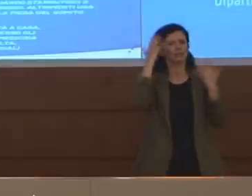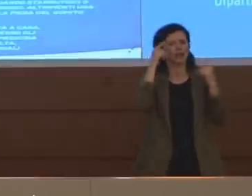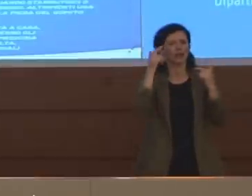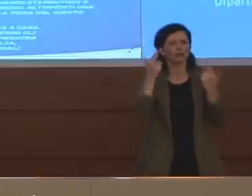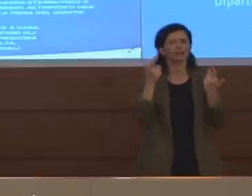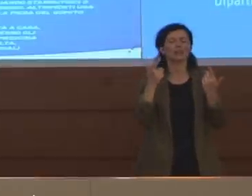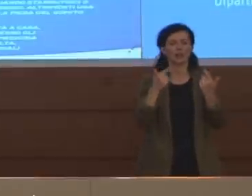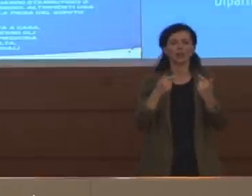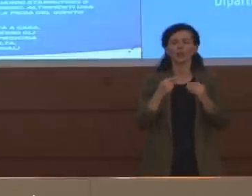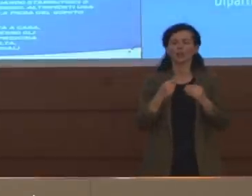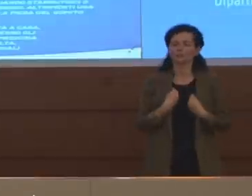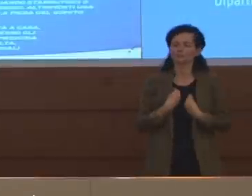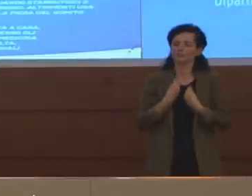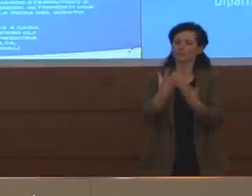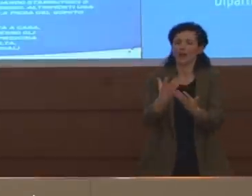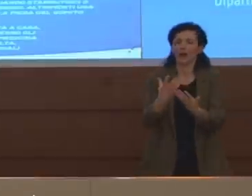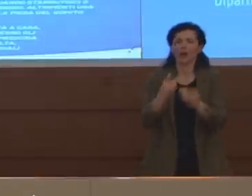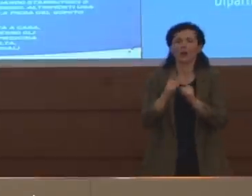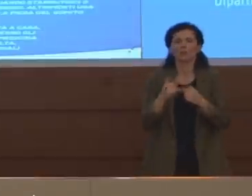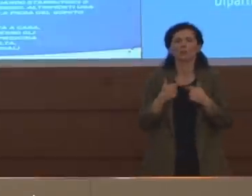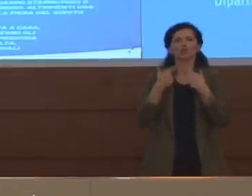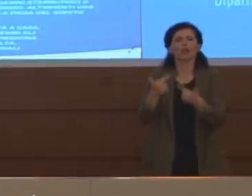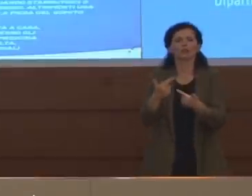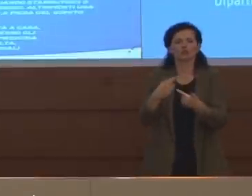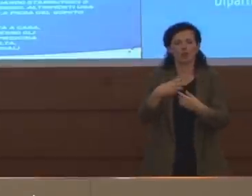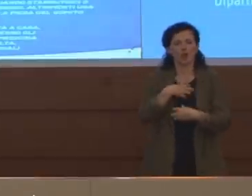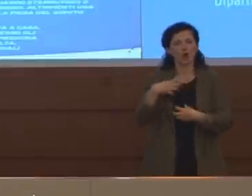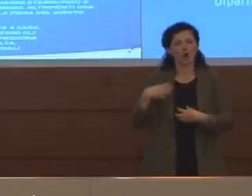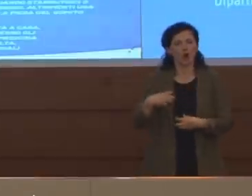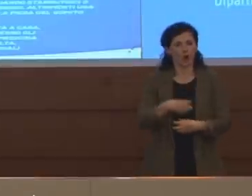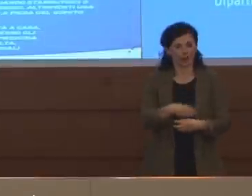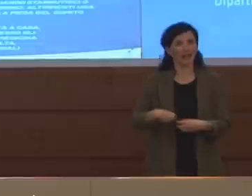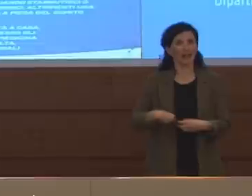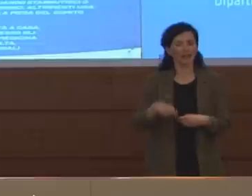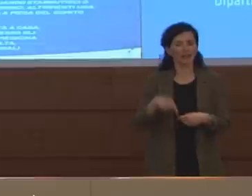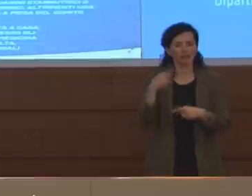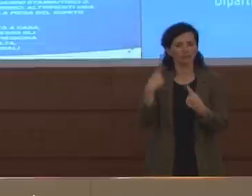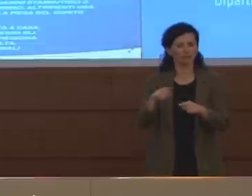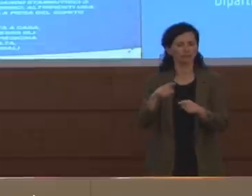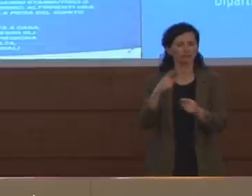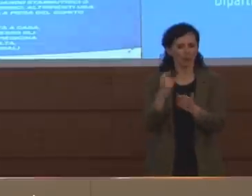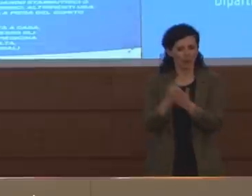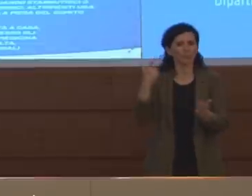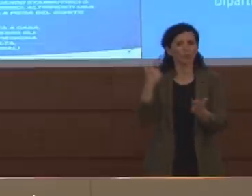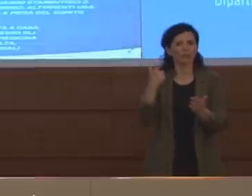donazione di organi. Cultura della donazione che non è mai sufficientemente